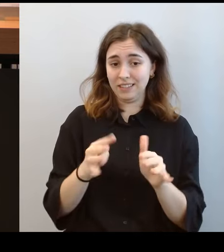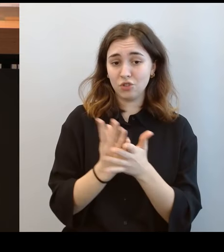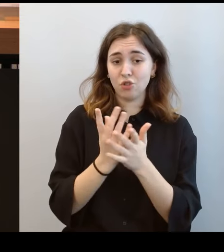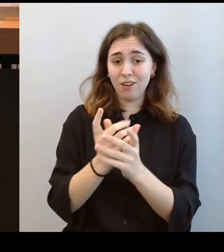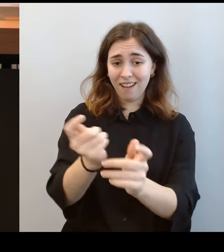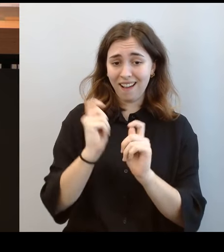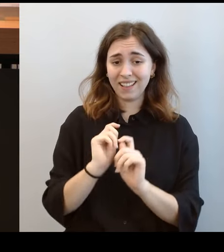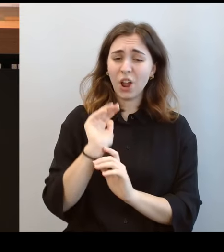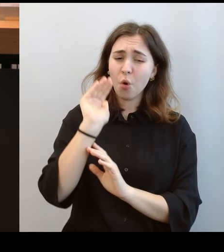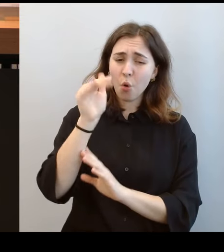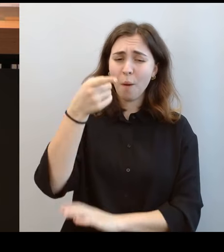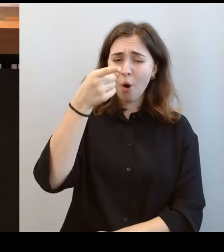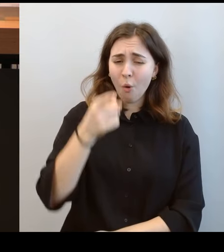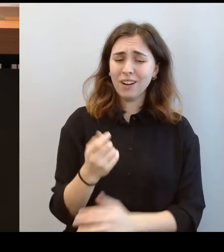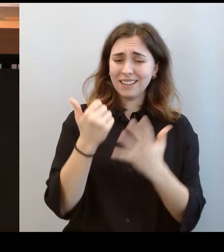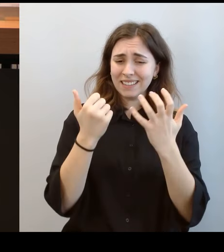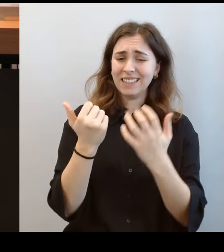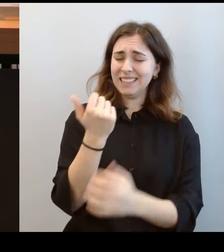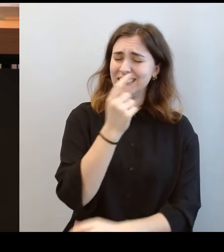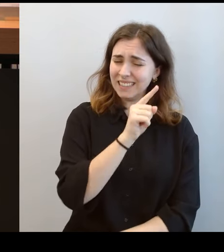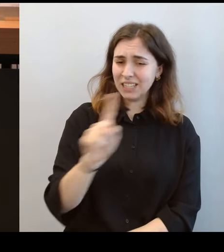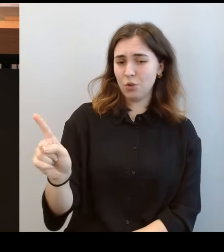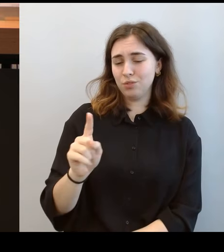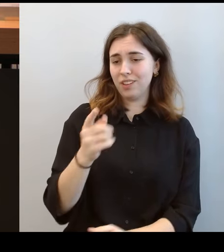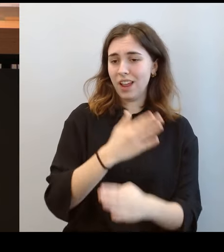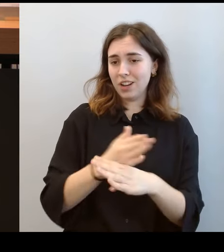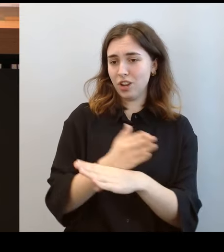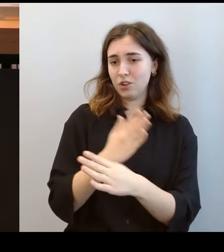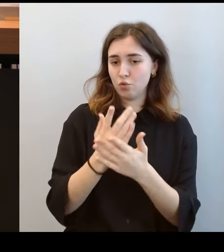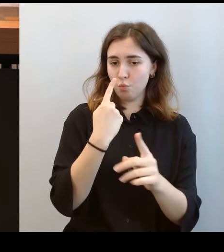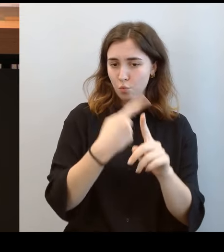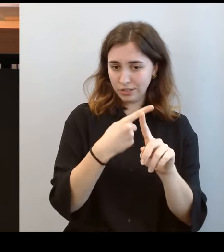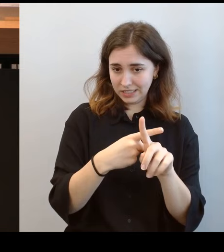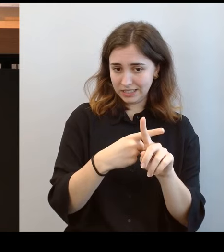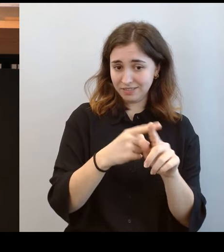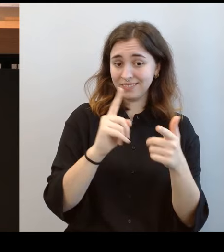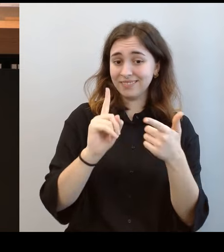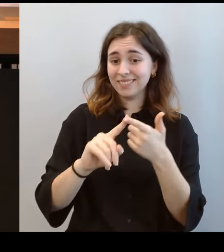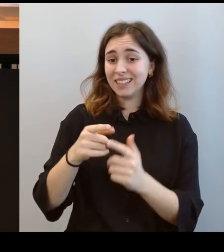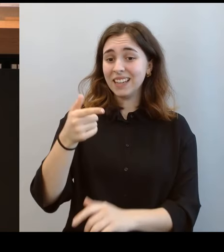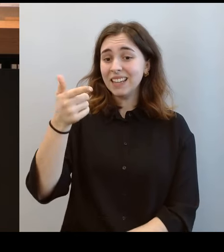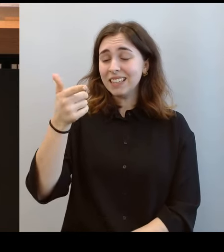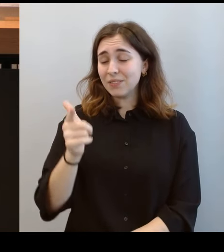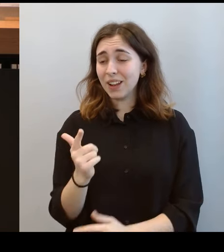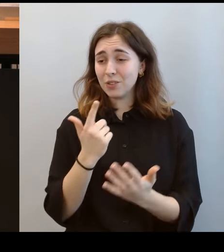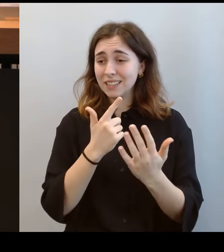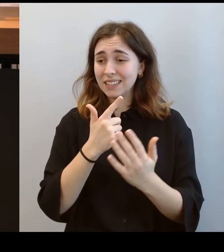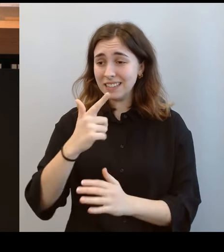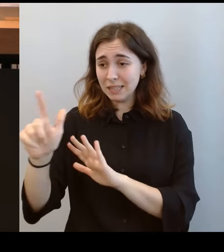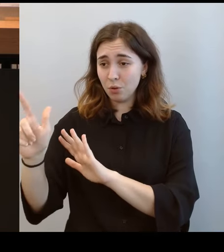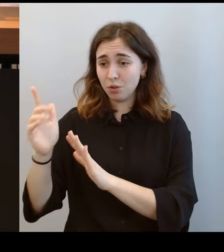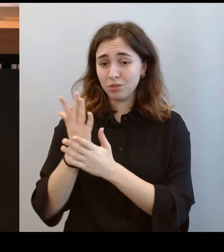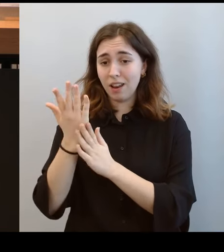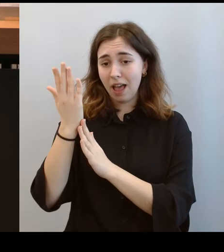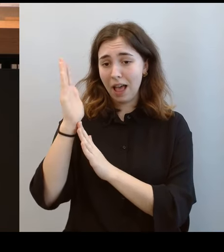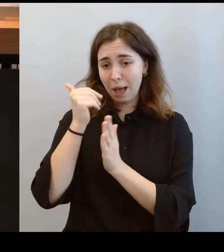getroffen und 2.700 negative. Das heißt, die Quote, wo wir Nein sagen, beträgt 1,6 %.